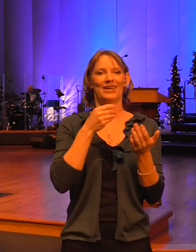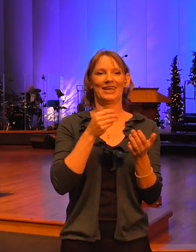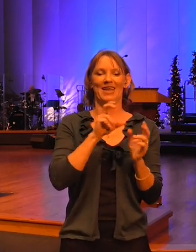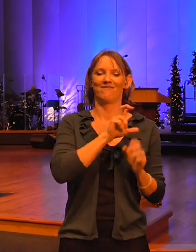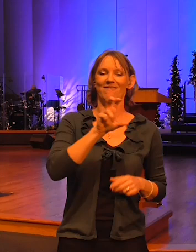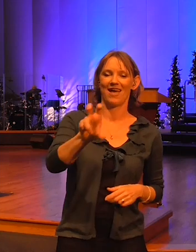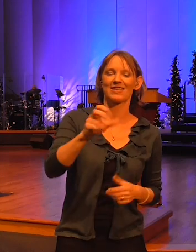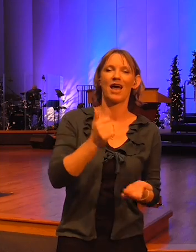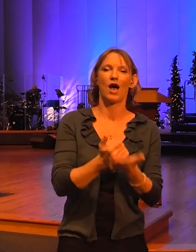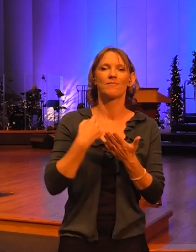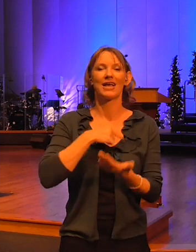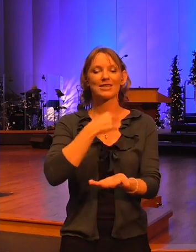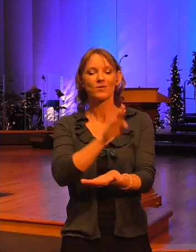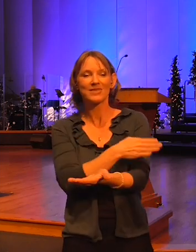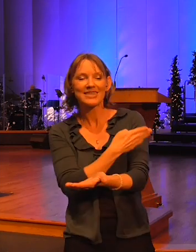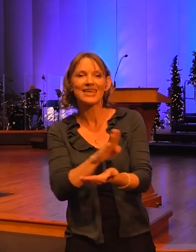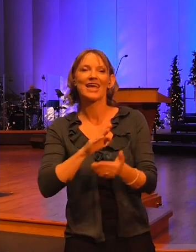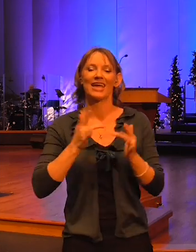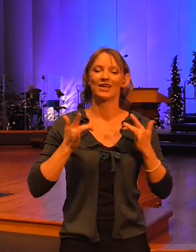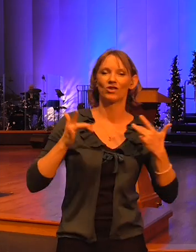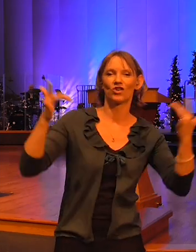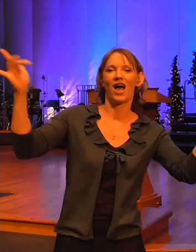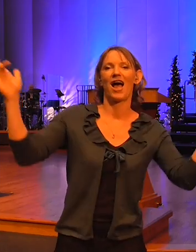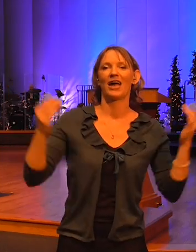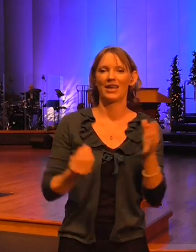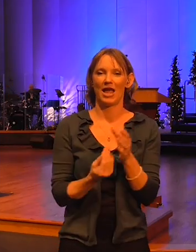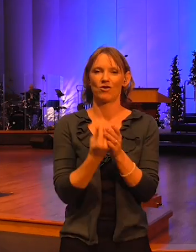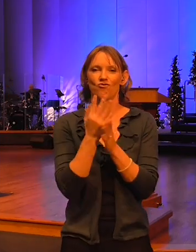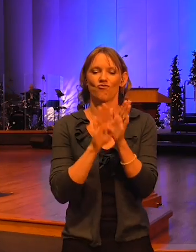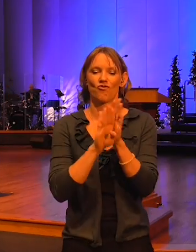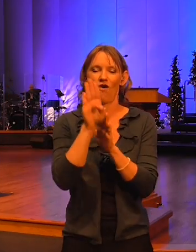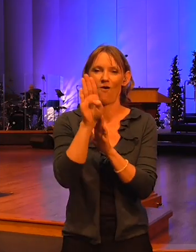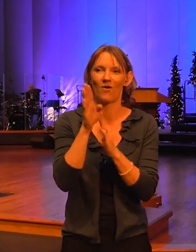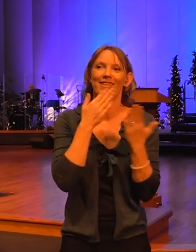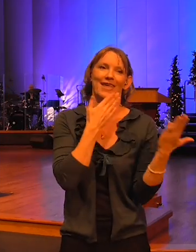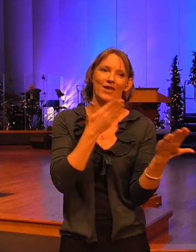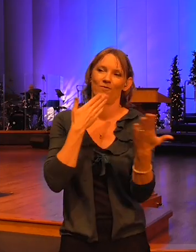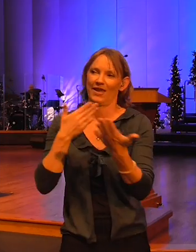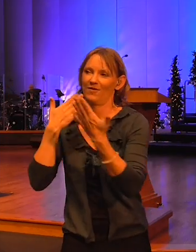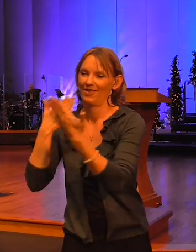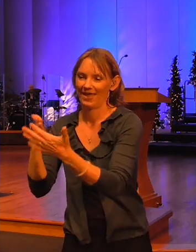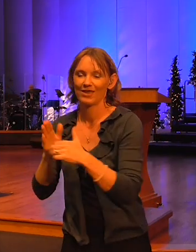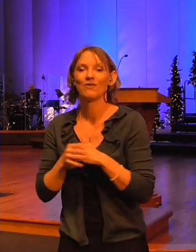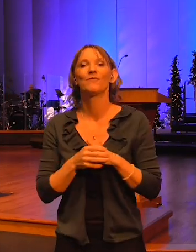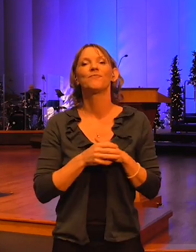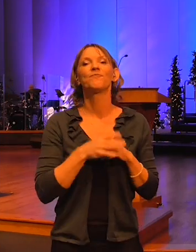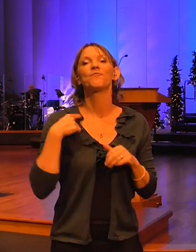crecer, gracias, gracias, todos damos. de diferentes maneras algunos de nosotros ponemos dinero en